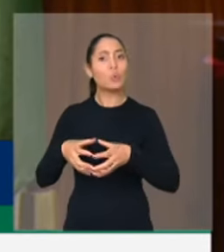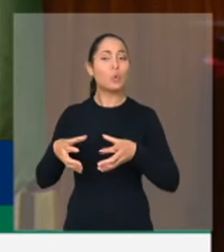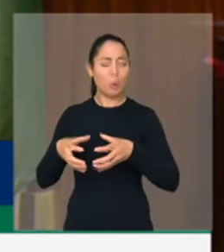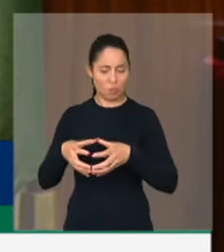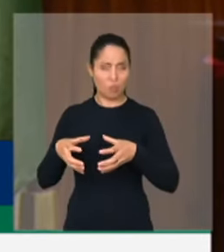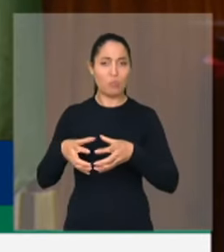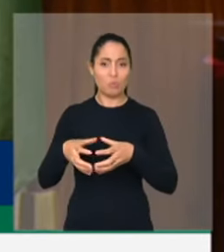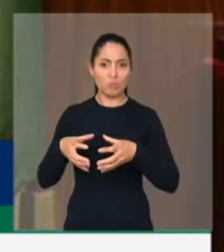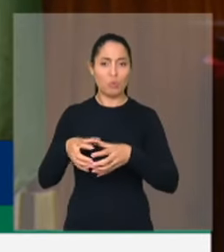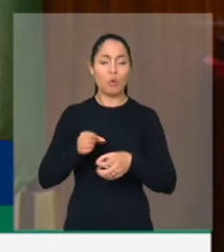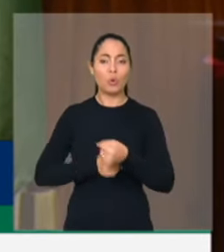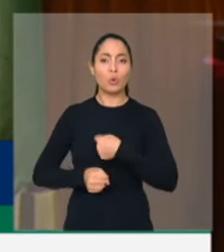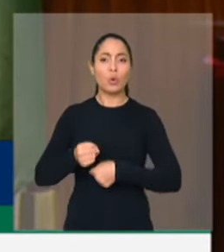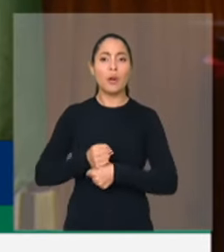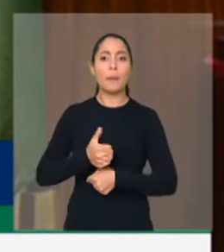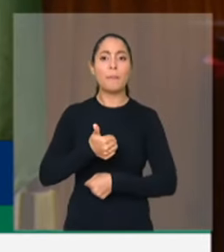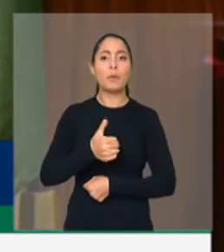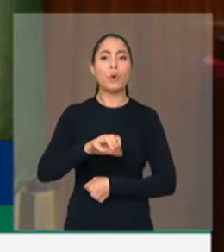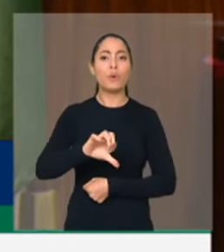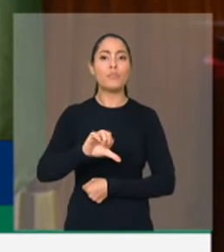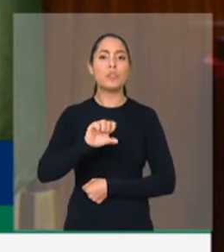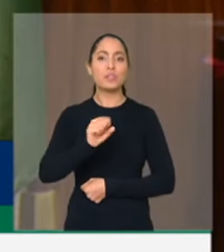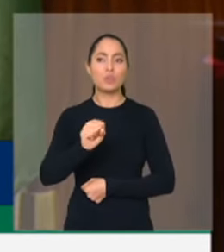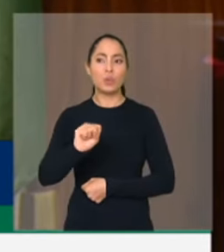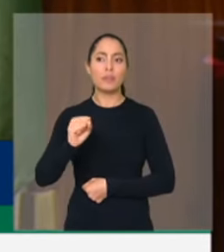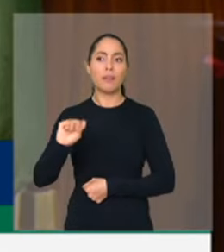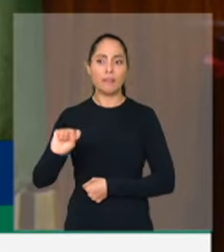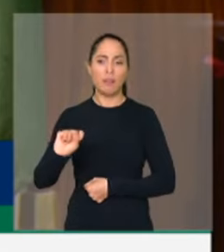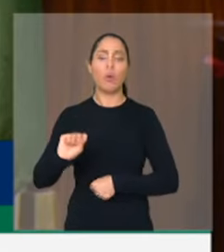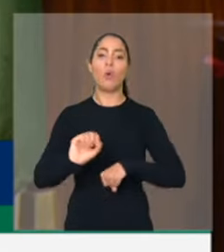CONSTITUINTE DE 1988. DEPOIS DE VENCER A DITADURA MILITAR, ELE ENFRENTOU INTENSA BATALHA